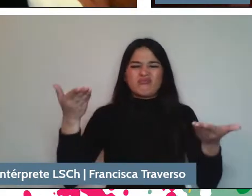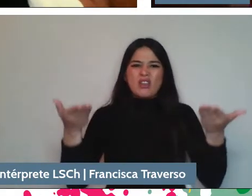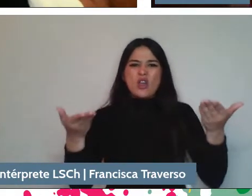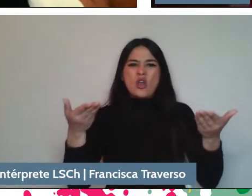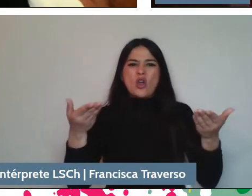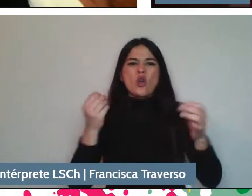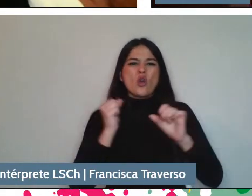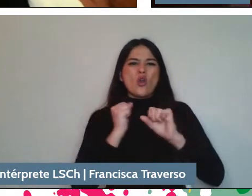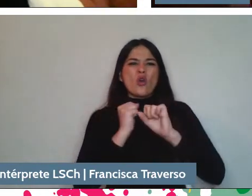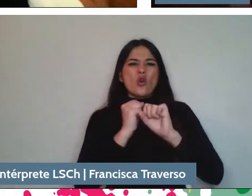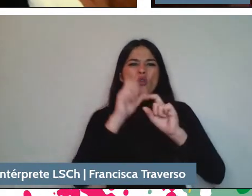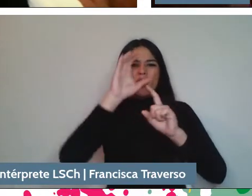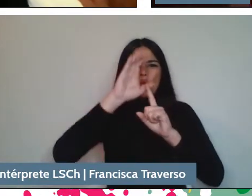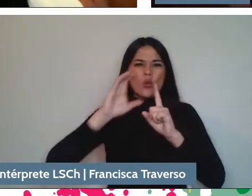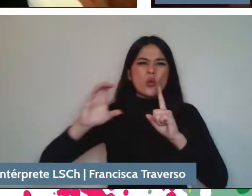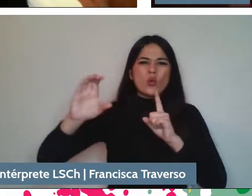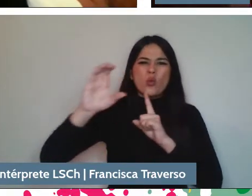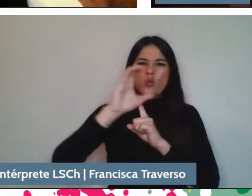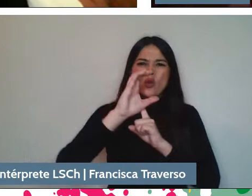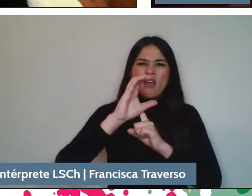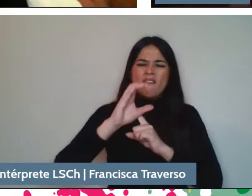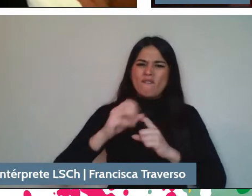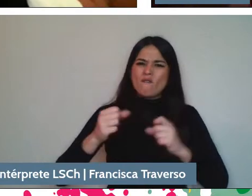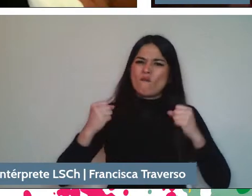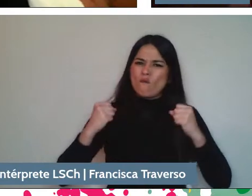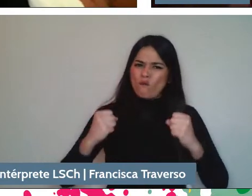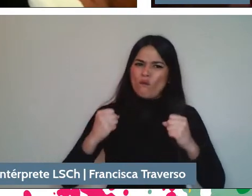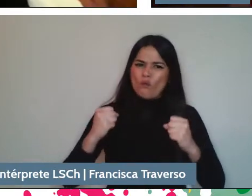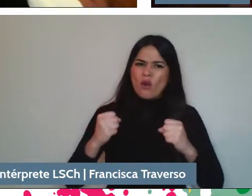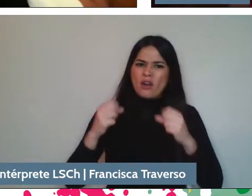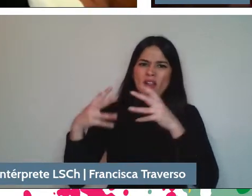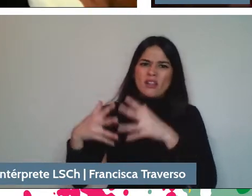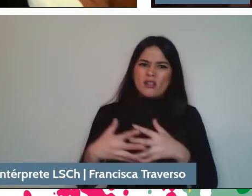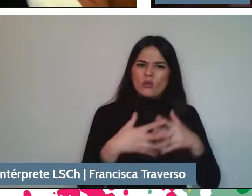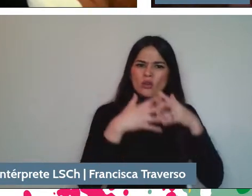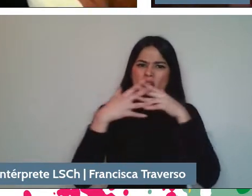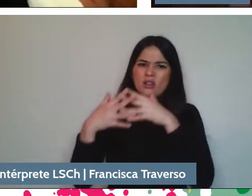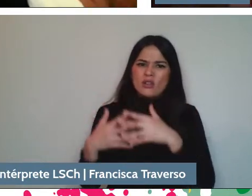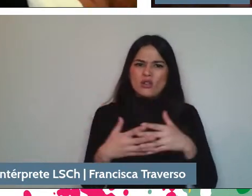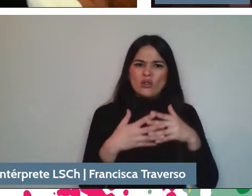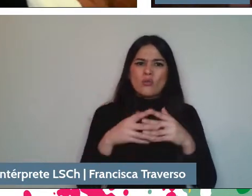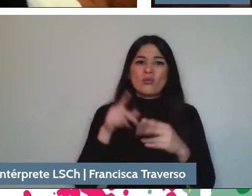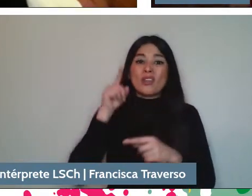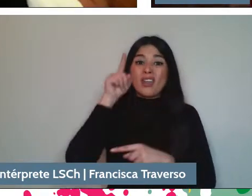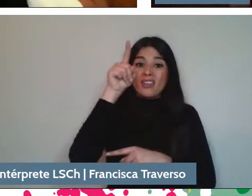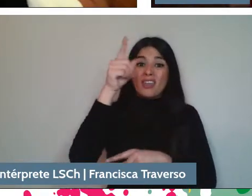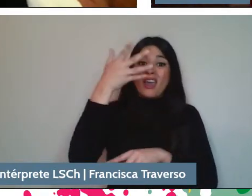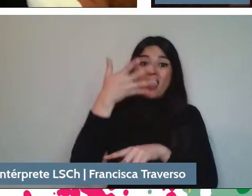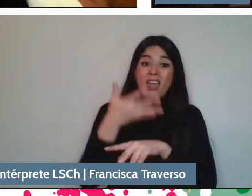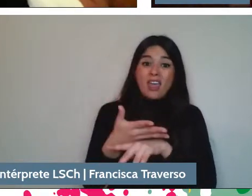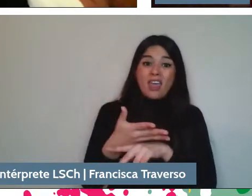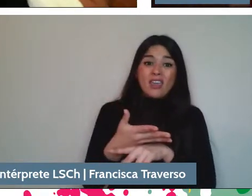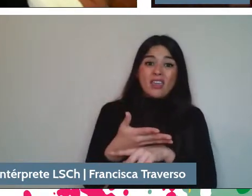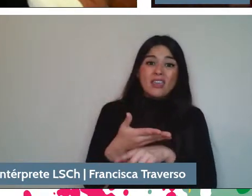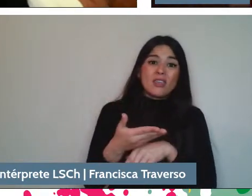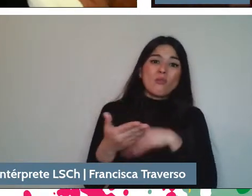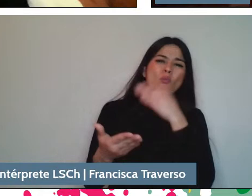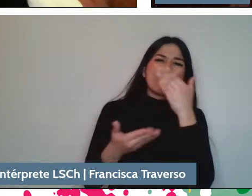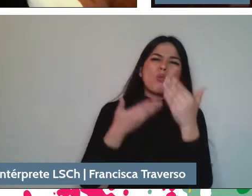muy poderosa que existía en Estados Unidos a través del encuentro con la música negra, el jazz y también el arte.